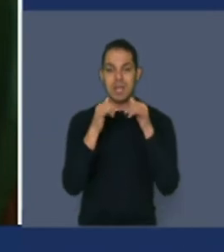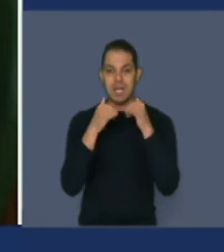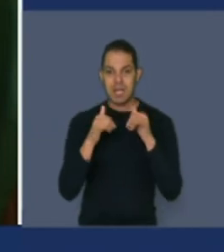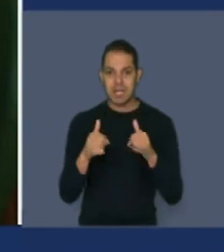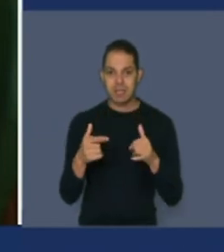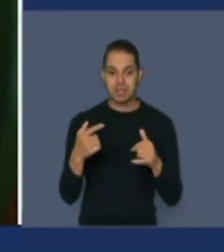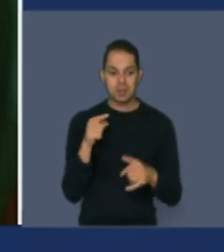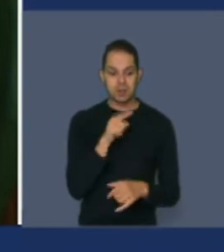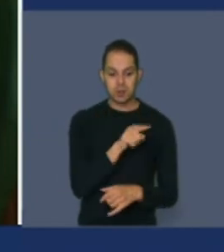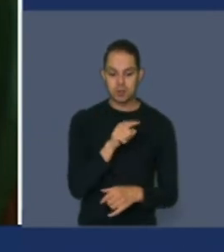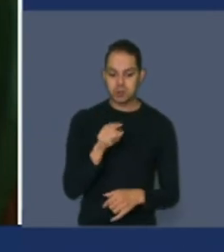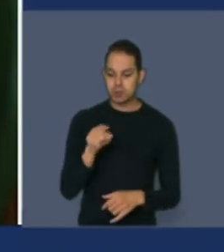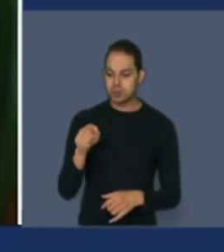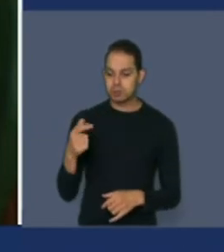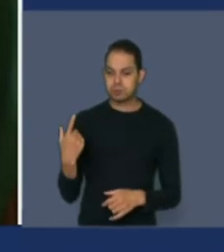ENERGIA ELÉTRICA, QUEM FALA DE VOTO IMPRESSO É PORQUE